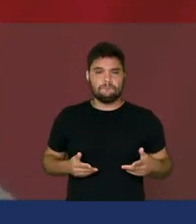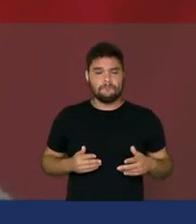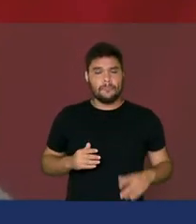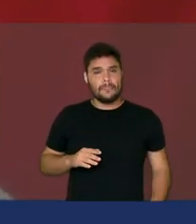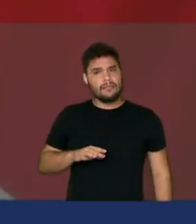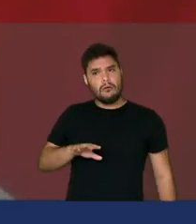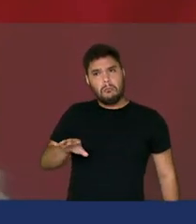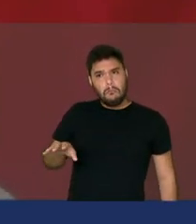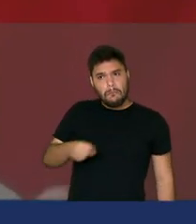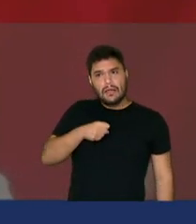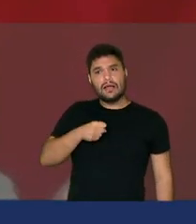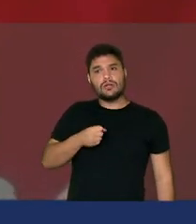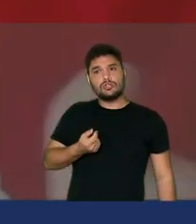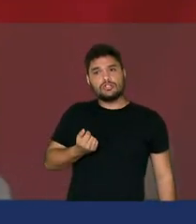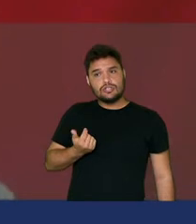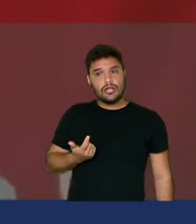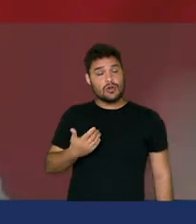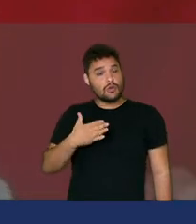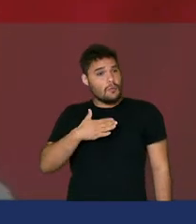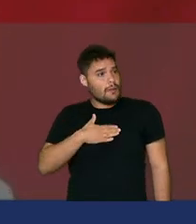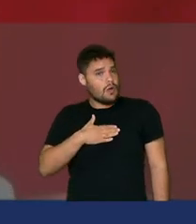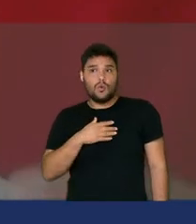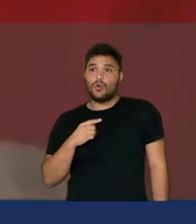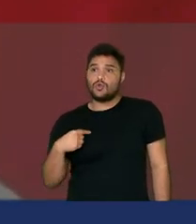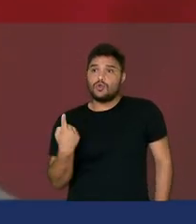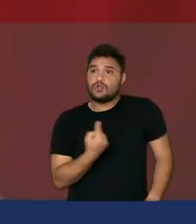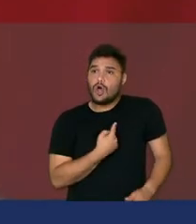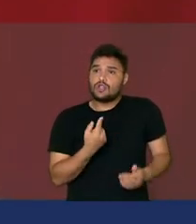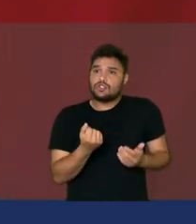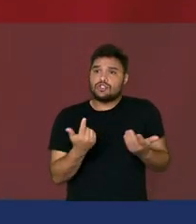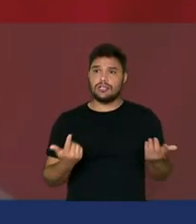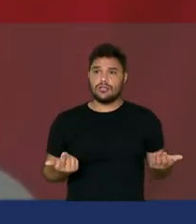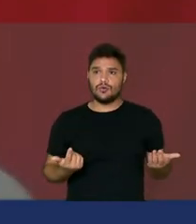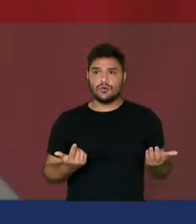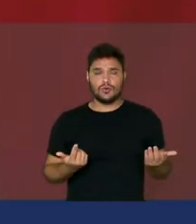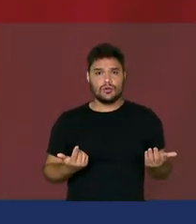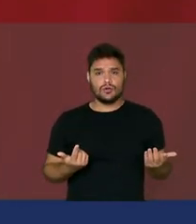CAMINHONEIROS, DO MOTORISTA, TAXISTA, DO ÜBER, DO CIDADÃ O. ESTÃO TIRANDO DO MEU, DO TEU, DO NOSSO, DO VOSSO, DE